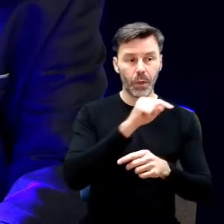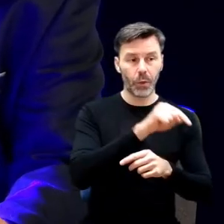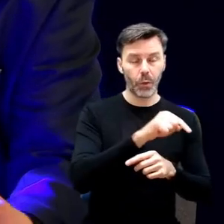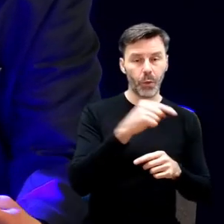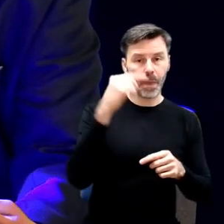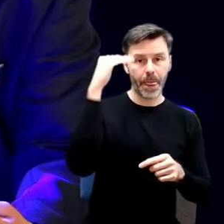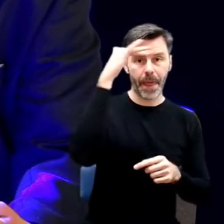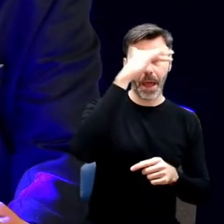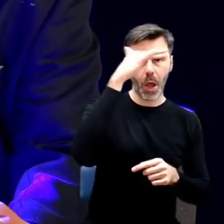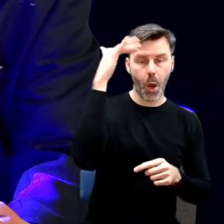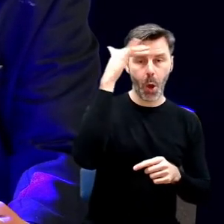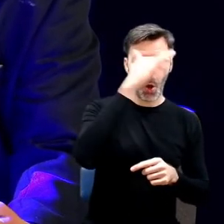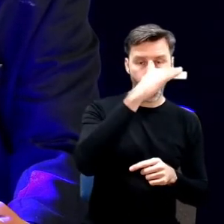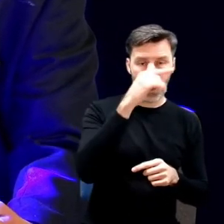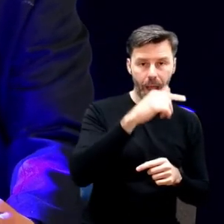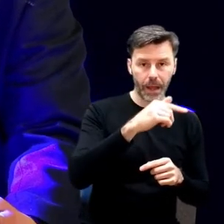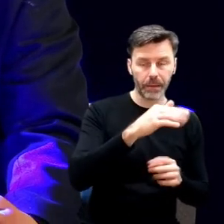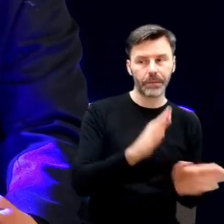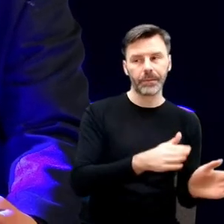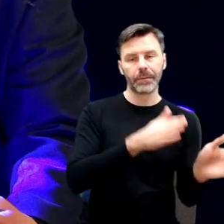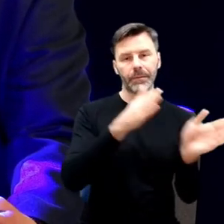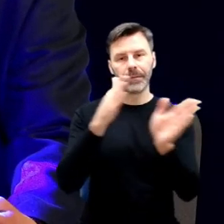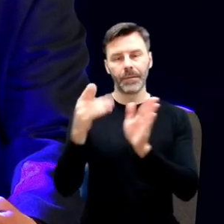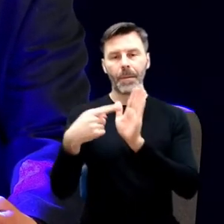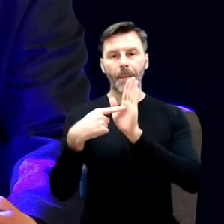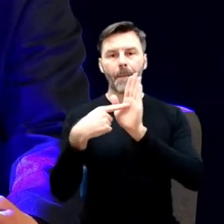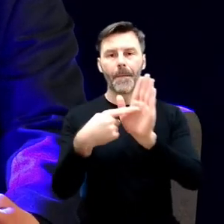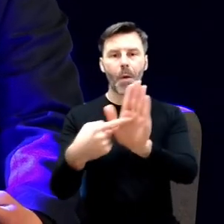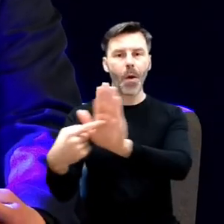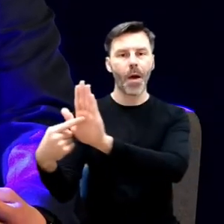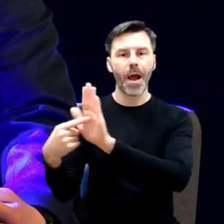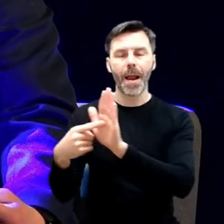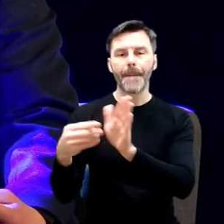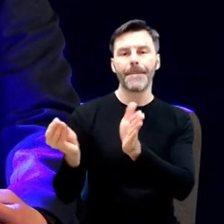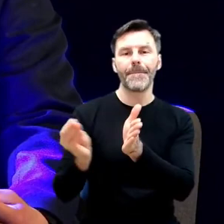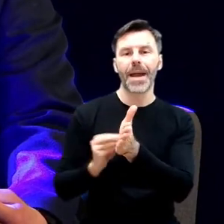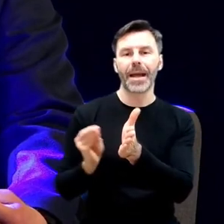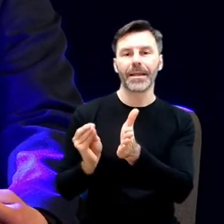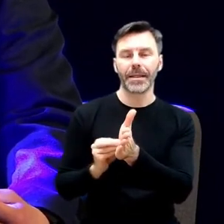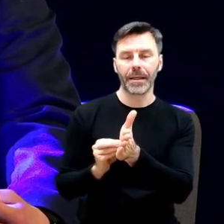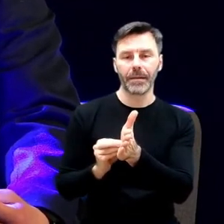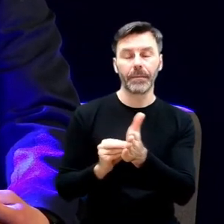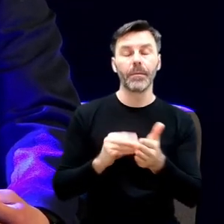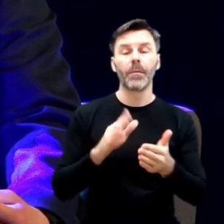tych działań, a teraz byśmy pokazali Państwu, że polityka mieszkaniowa realizowana